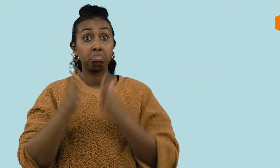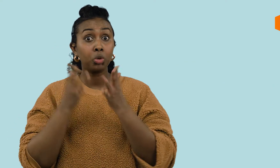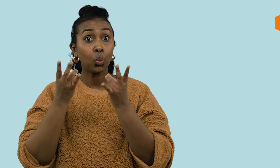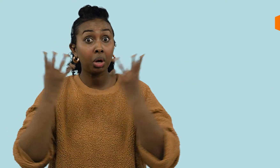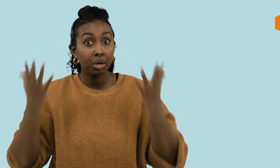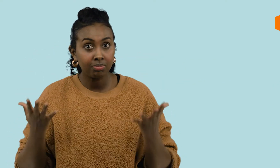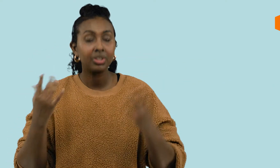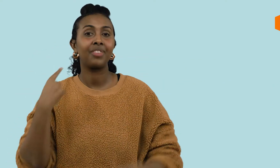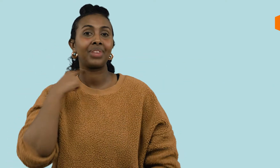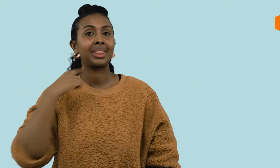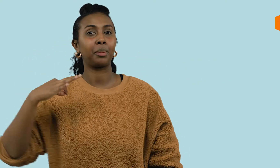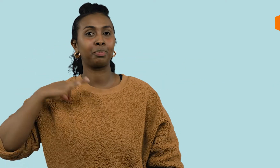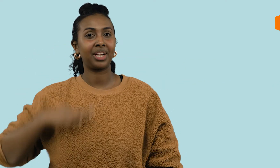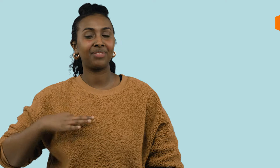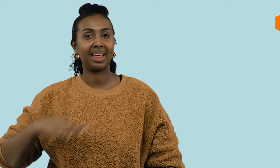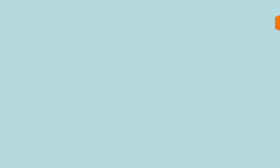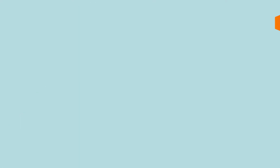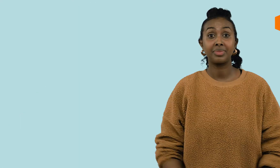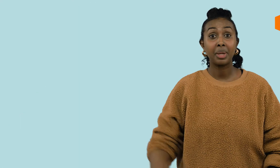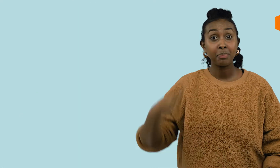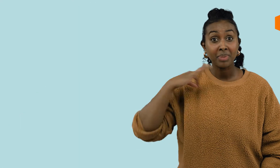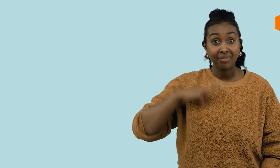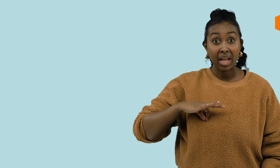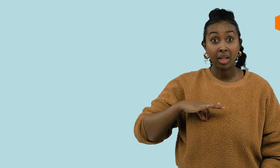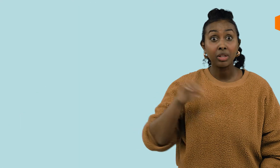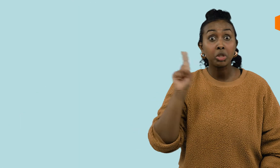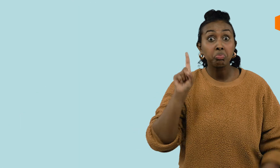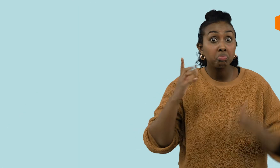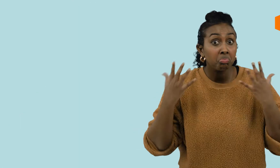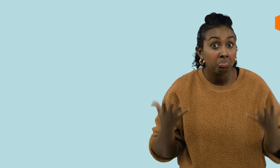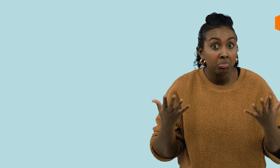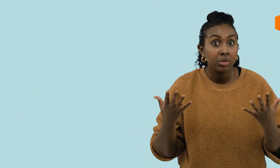Wit privilege gebaar je zo! Wat is een privilege?